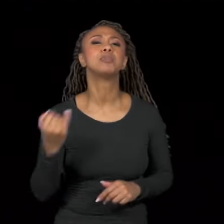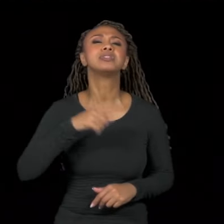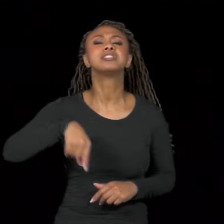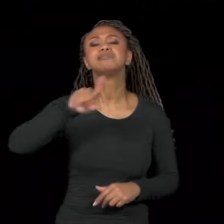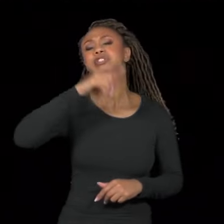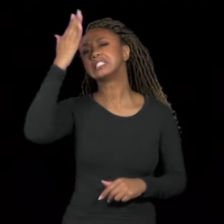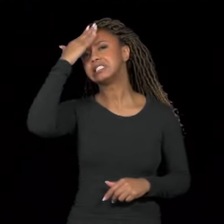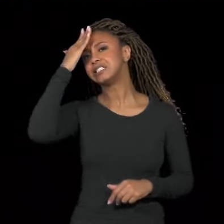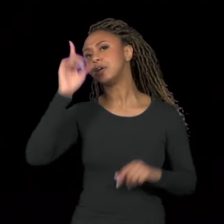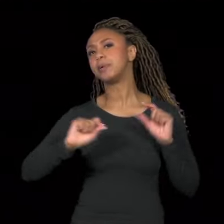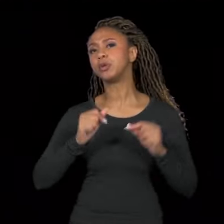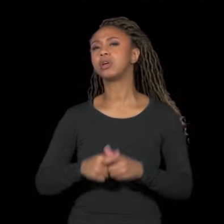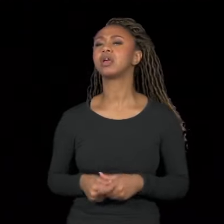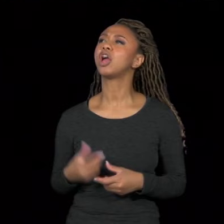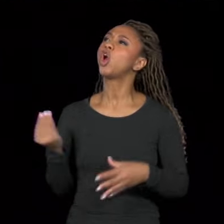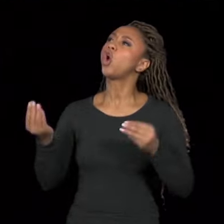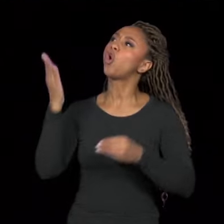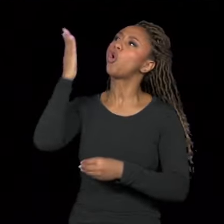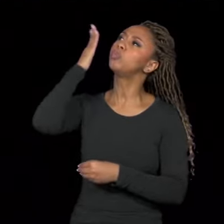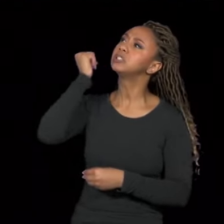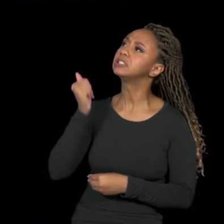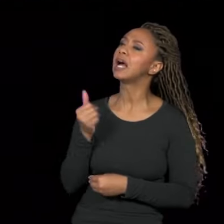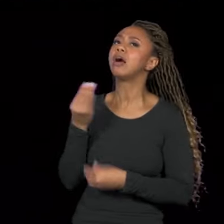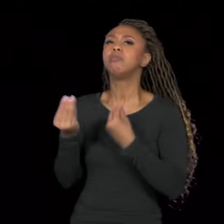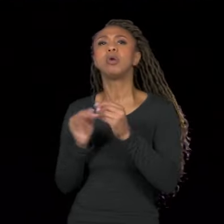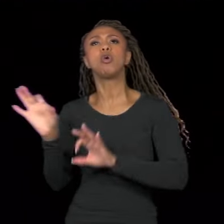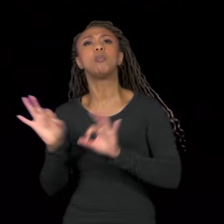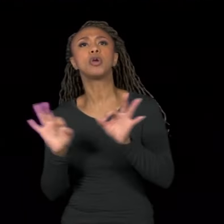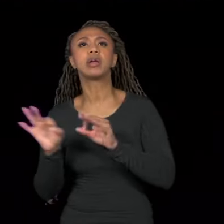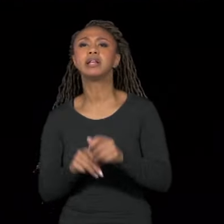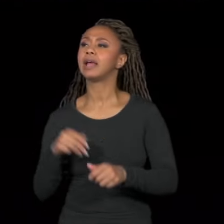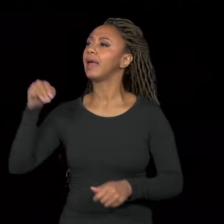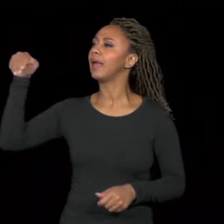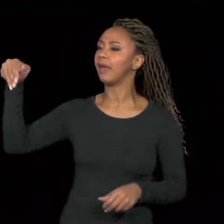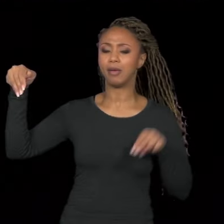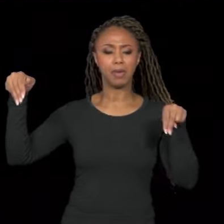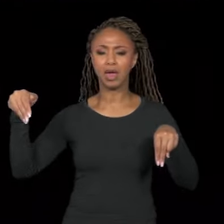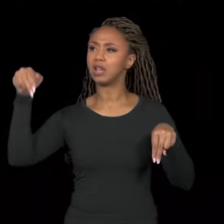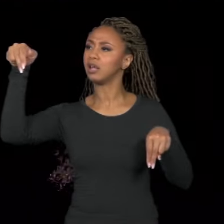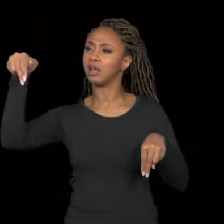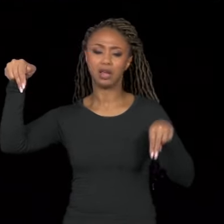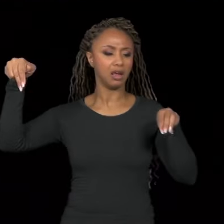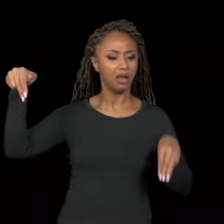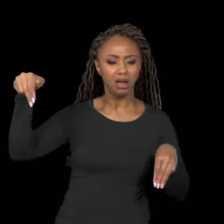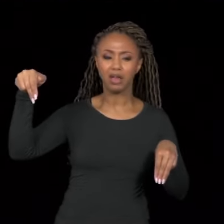DEFINO SE É UM PARA "N", SE É UM PARA UM, SE É "M" PARA "M", É COMO FUNCIONA O DIA A DIA, É COMO FUNCIONA O PROCESSO.